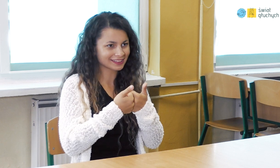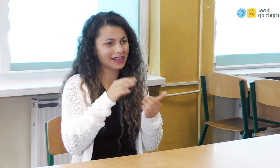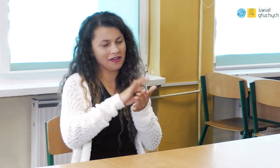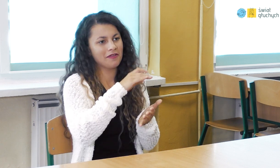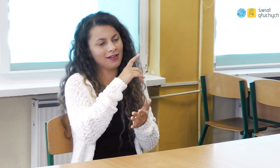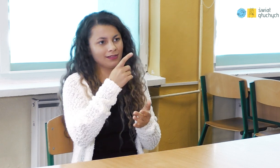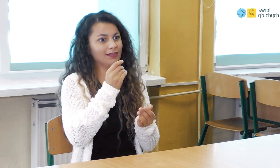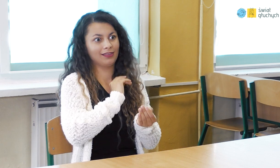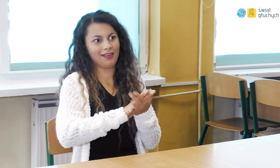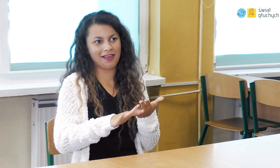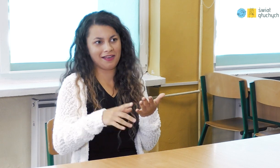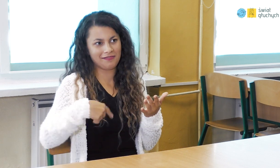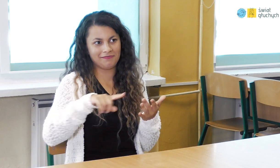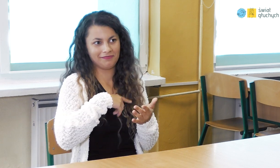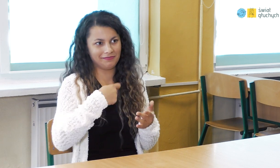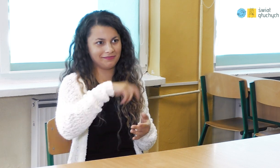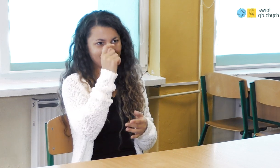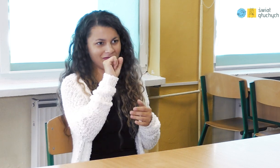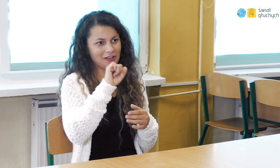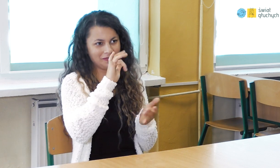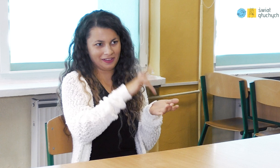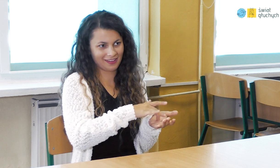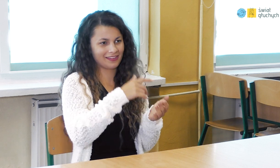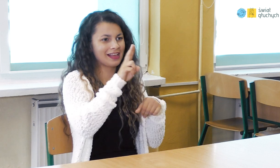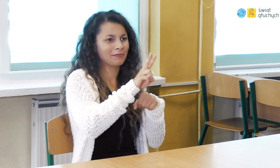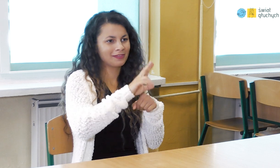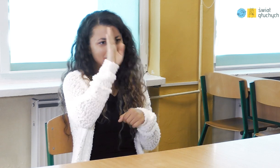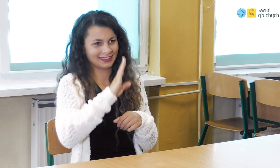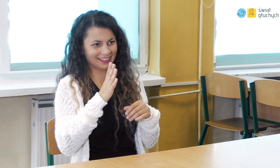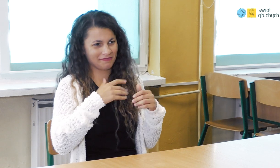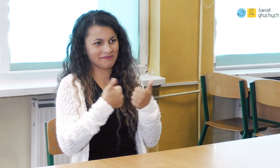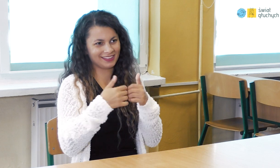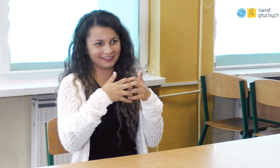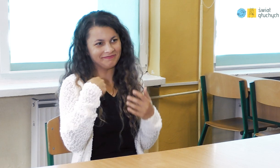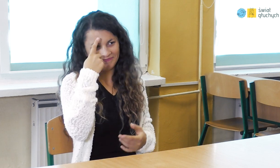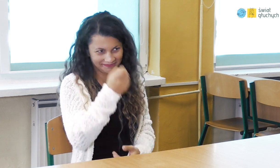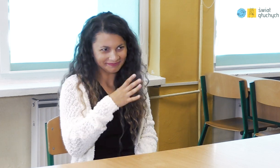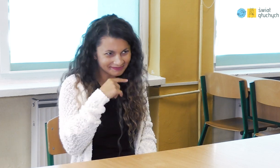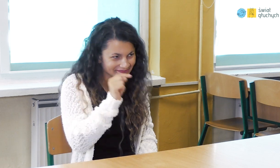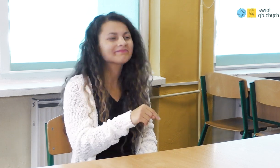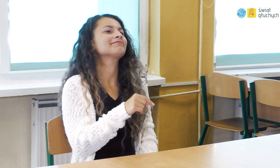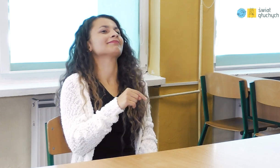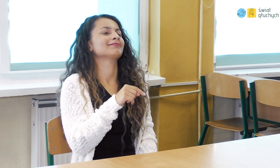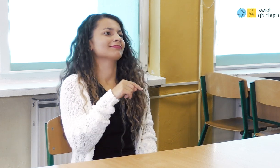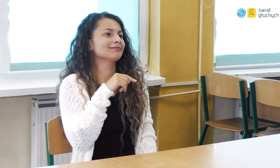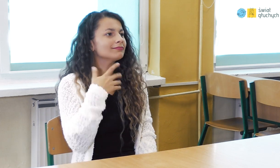na bezpłatnej wycieczce i mogliśmy obejrzeć mecz Japonia - Brazylia.